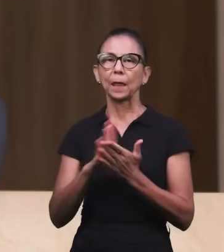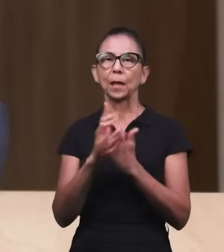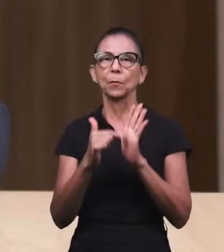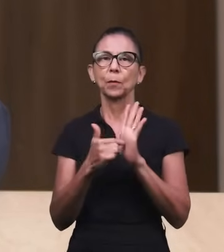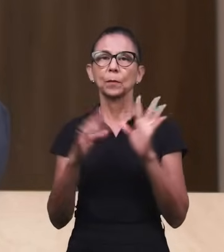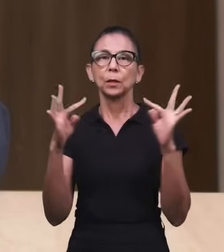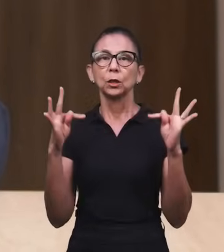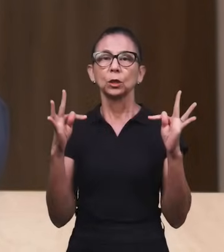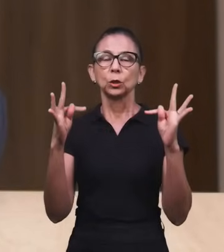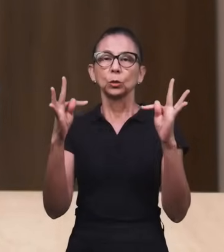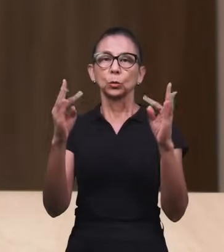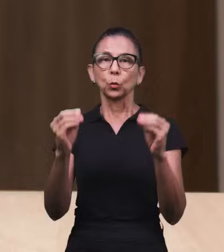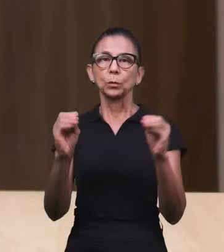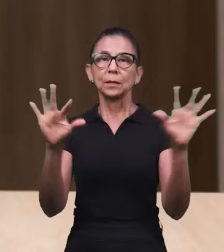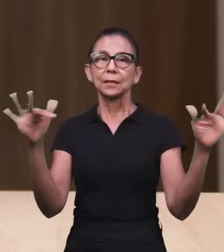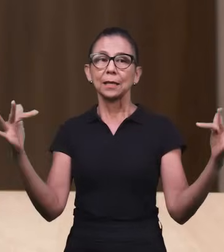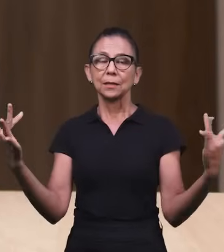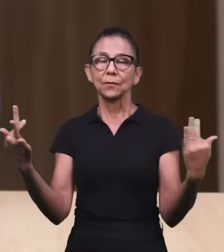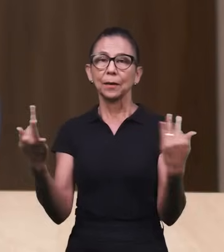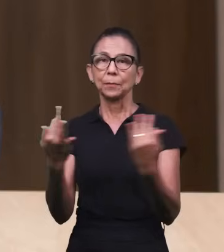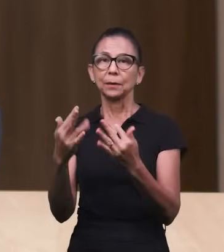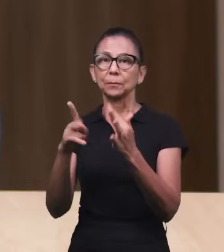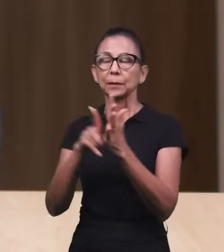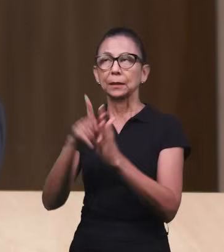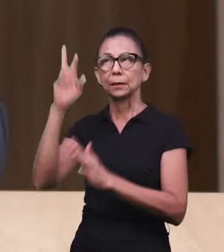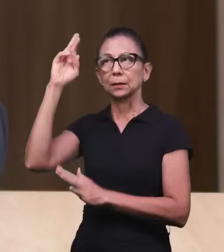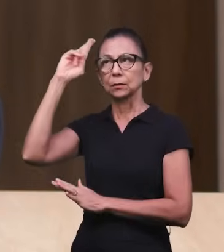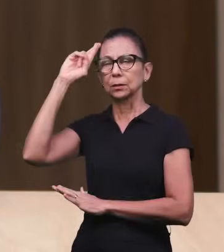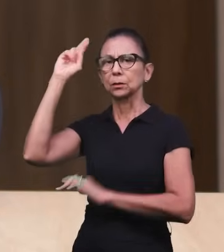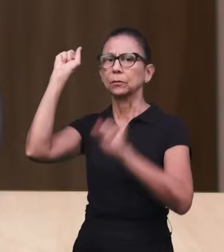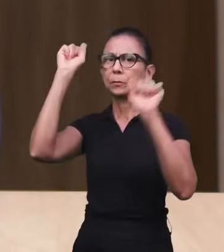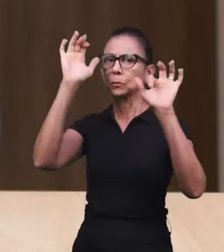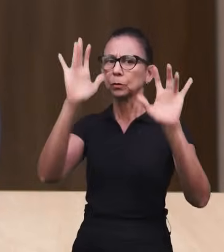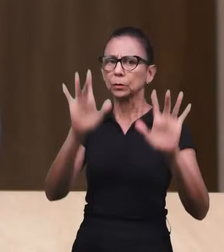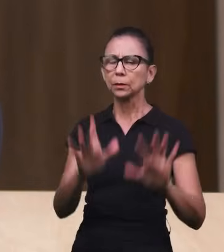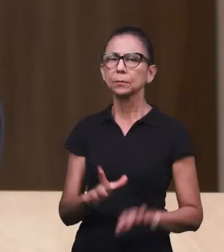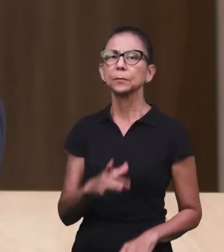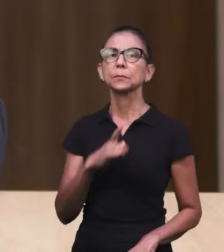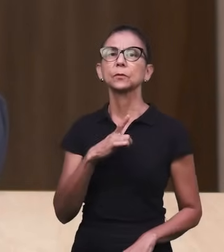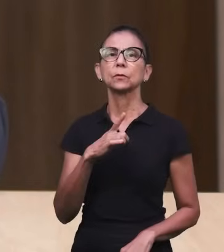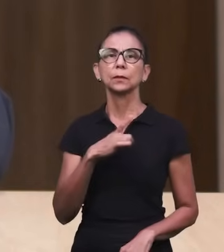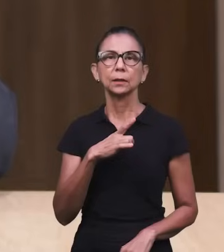as famílias da terra falando das famílias benditas do Senhor as Famílias que receberam a bênção que